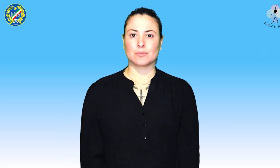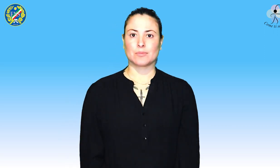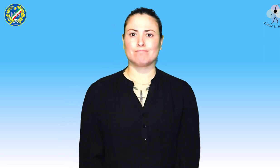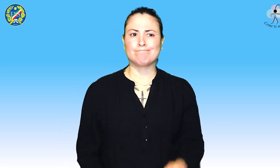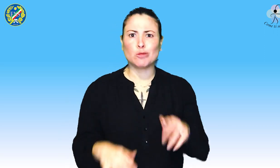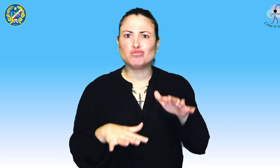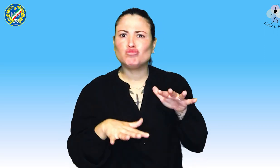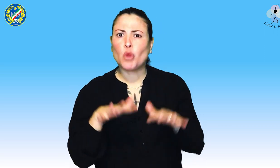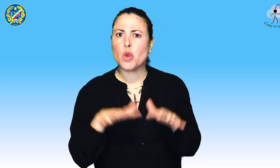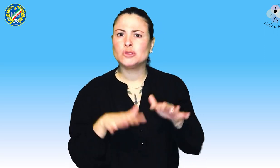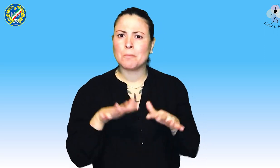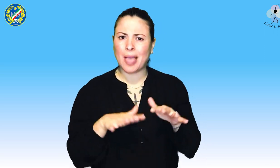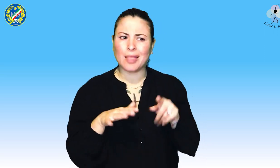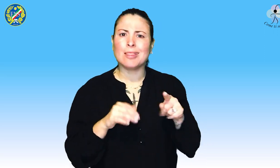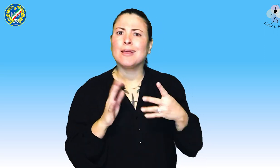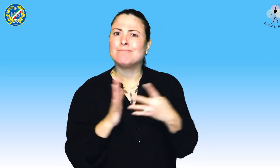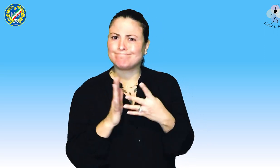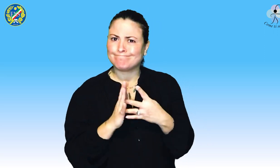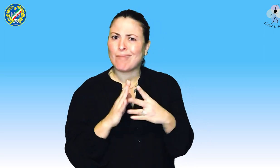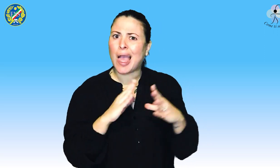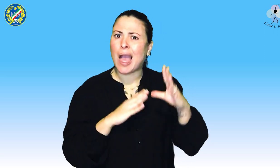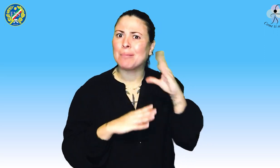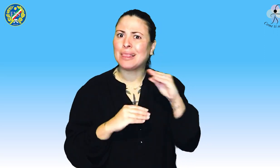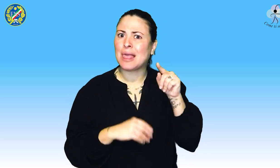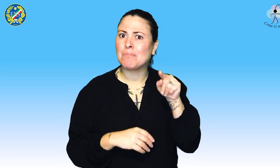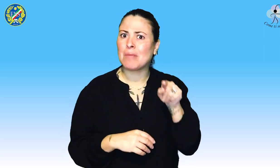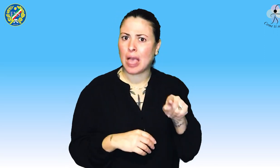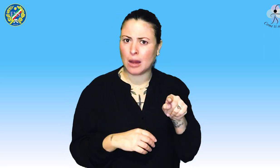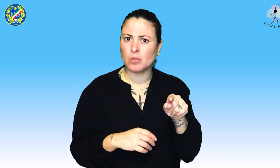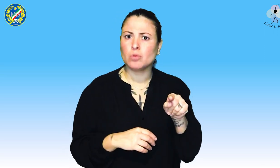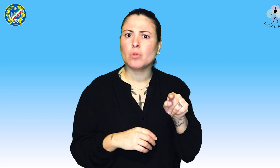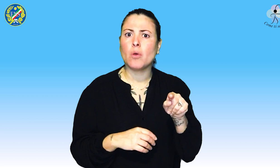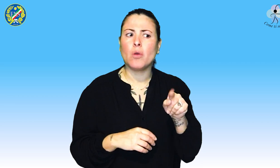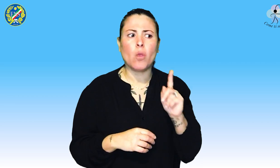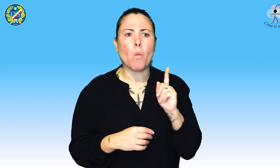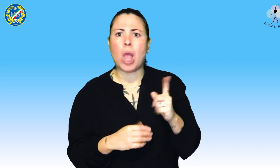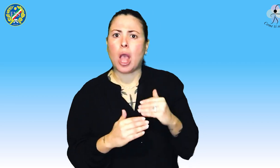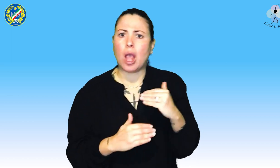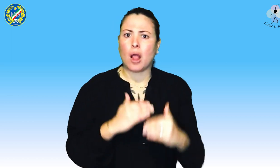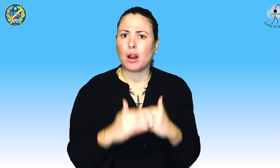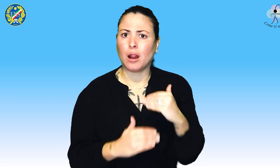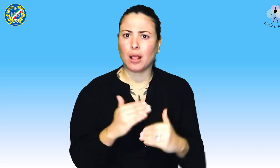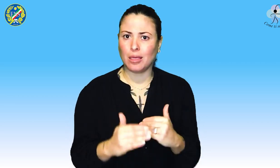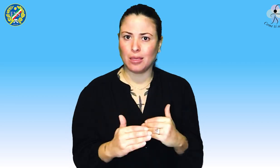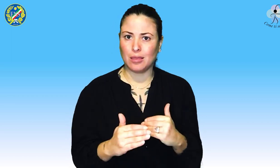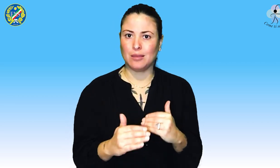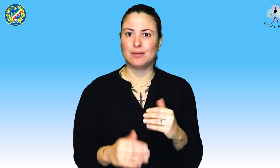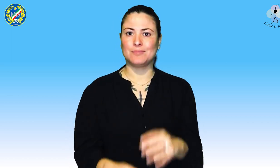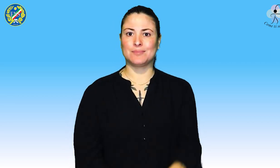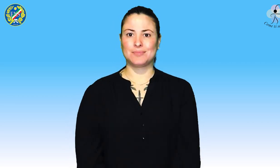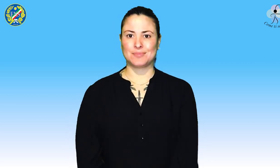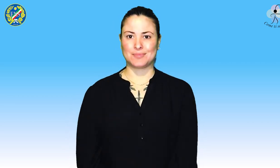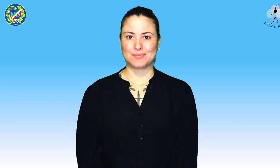quali siano i passi da fare nel caso si sospetti un disturbo dell’apprendimento,